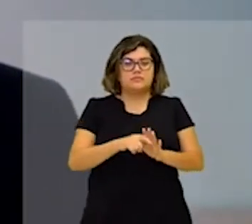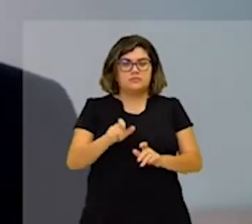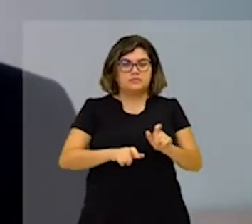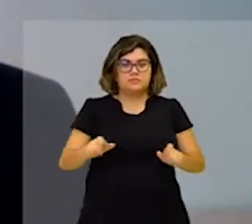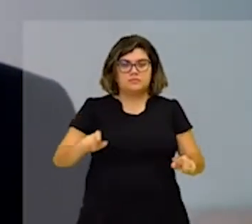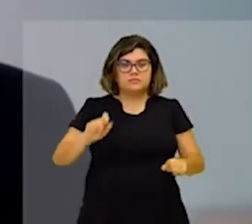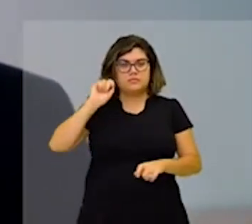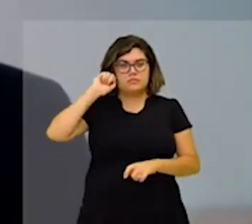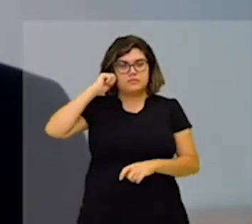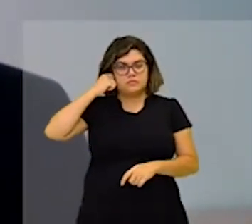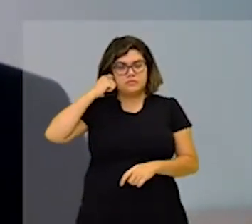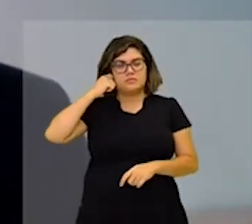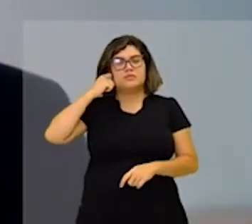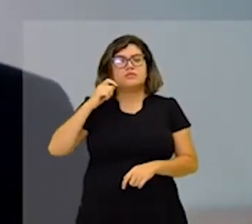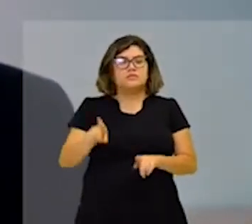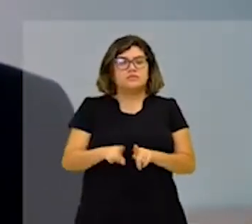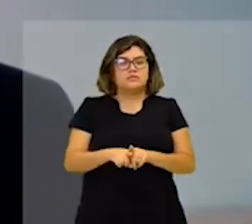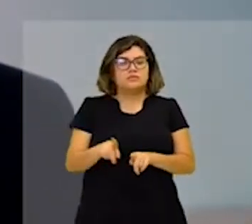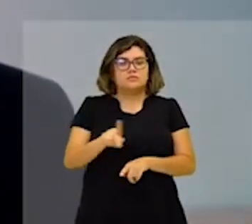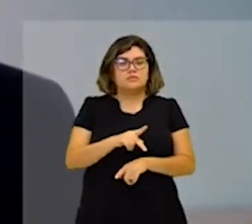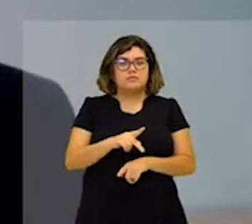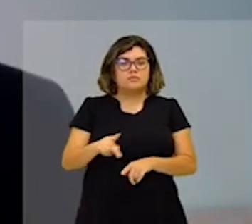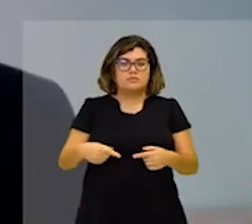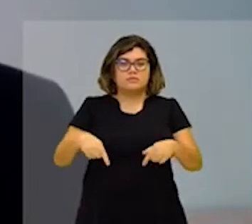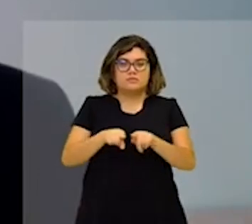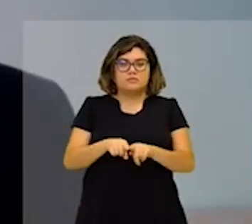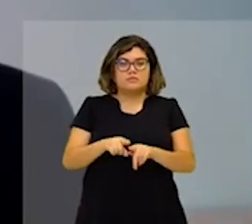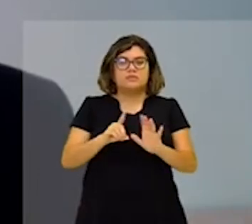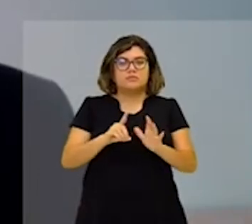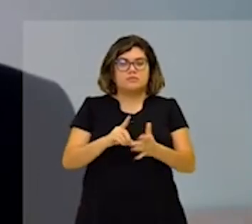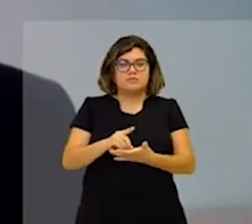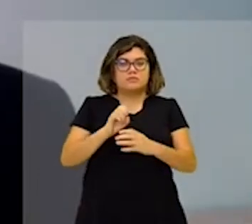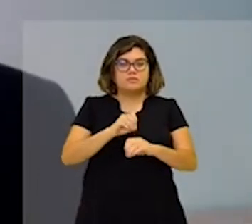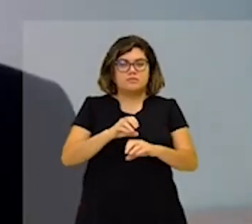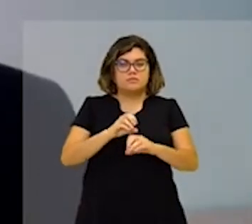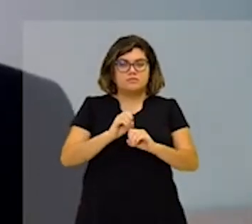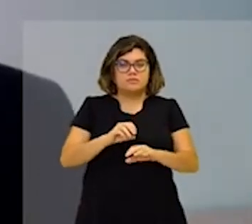negras e professor adjunto do Departamento de Educação da escola de filosofia letras